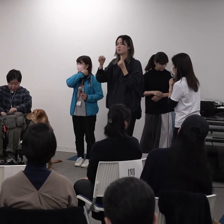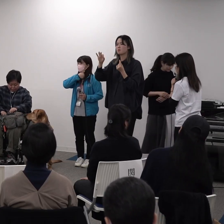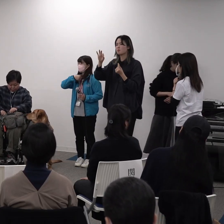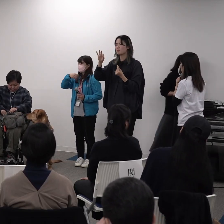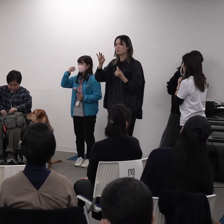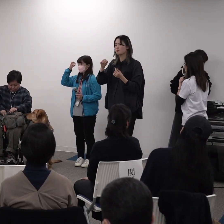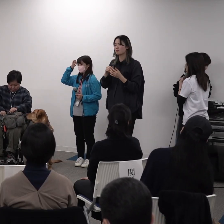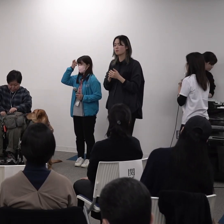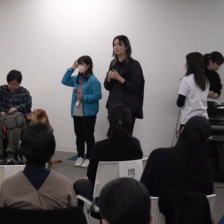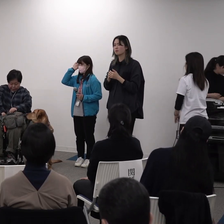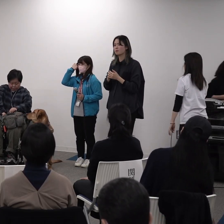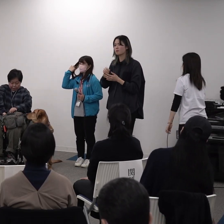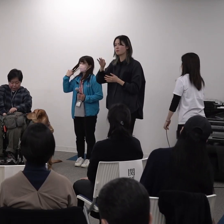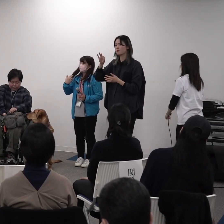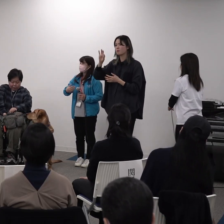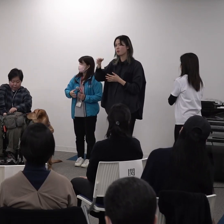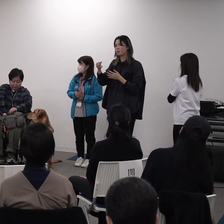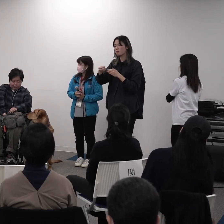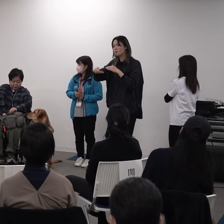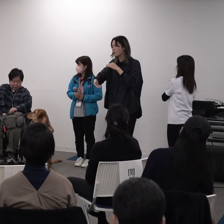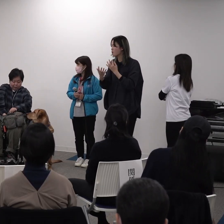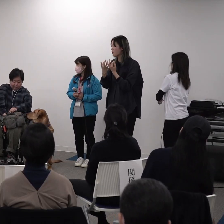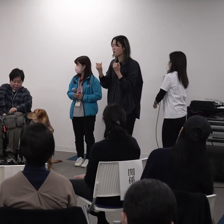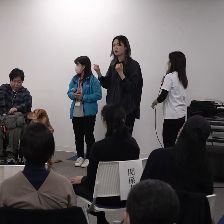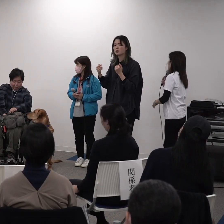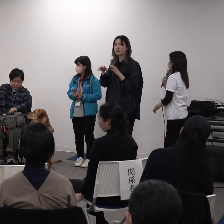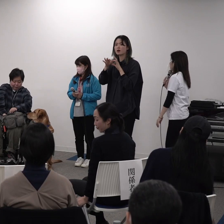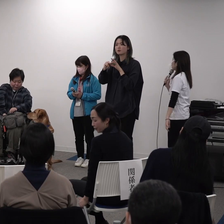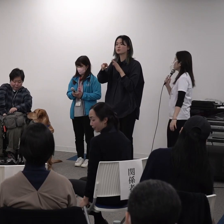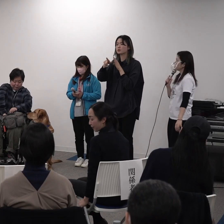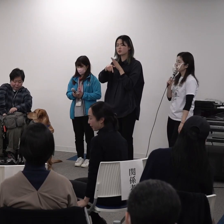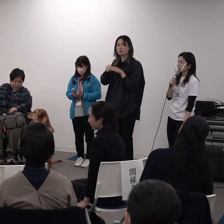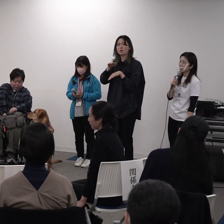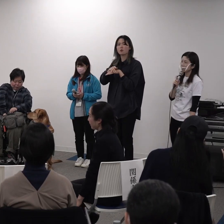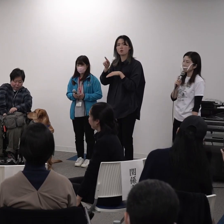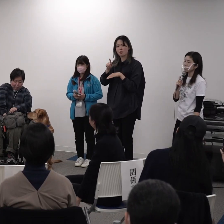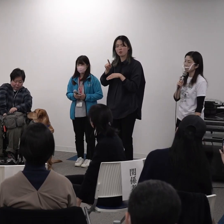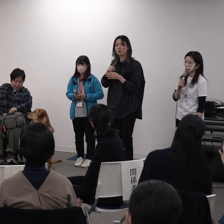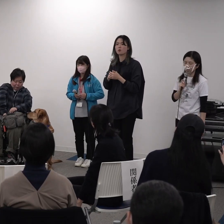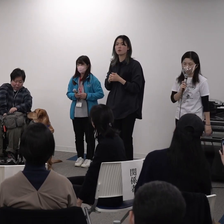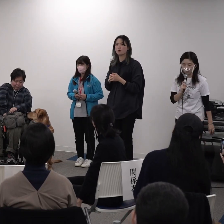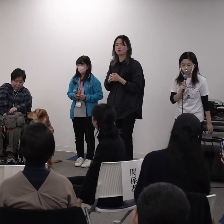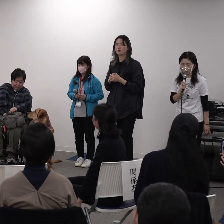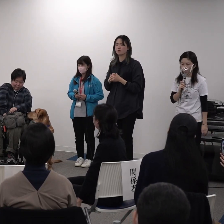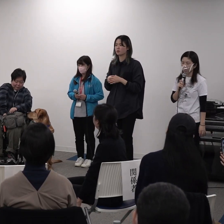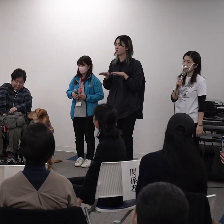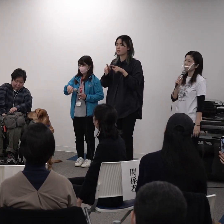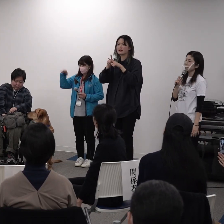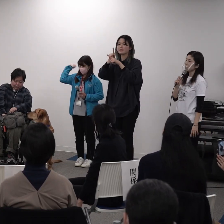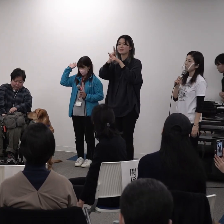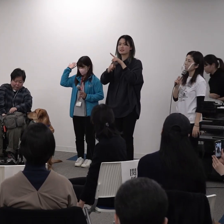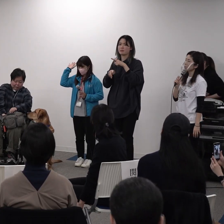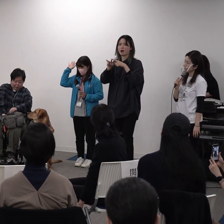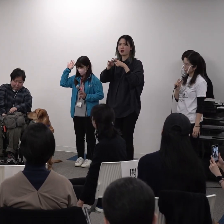そのあたりのデモンストレーションのために今日はトレーナーの千葉介助犬協会から